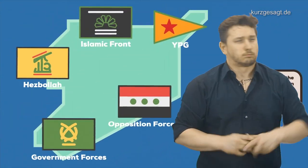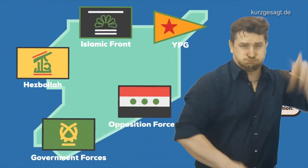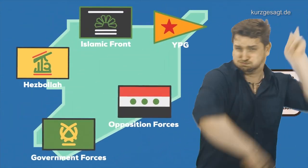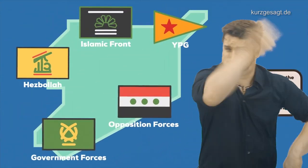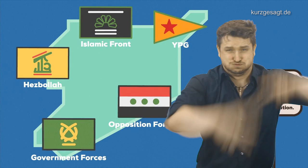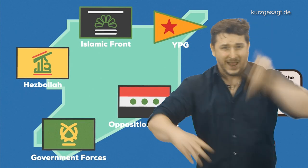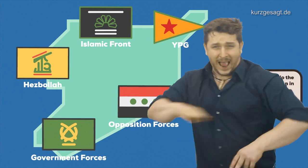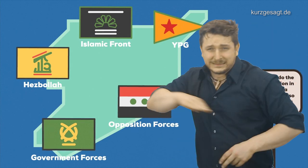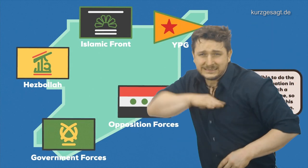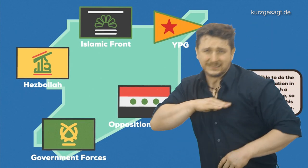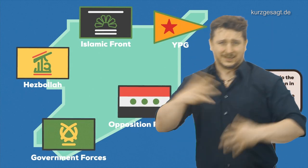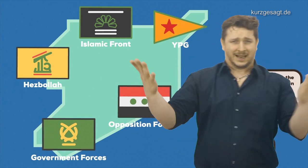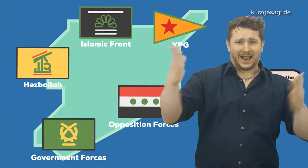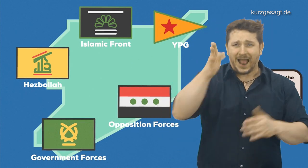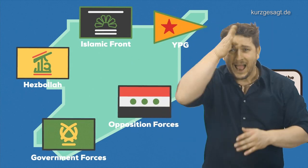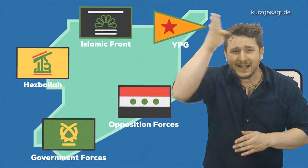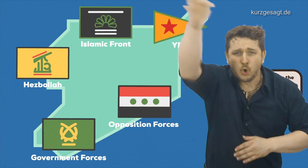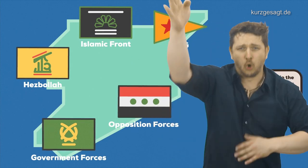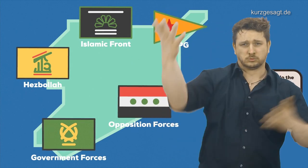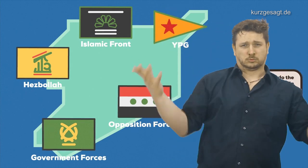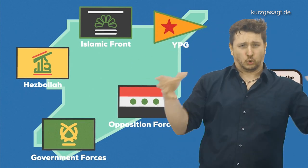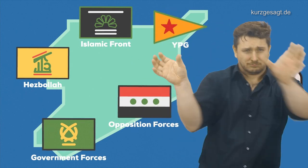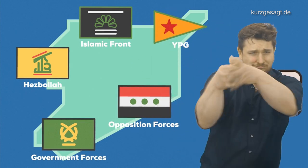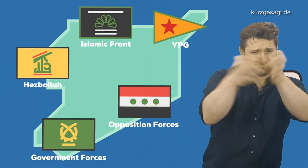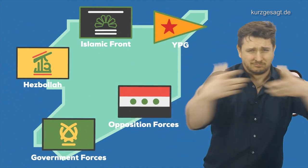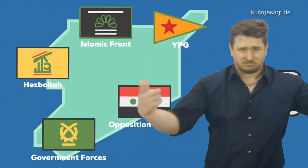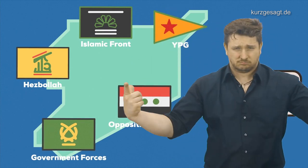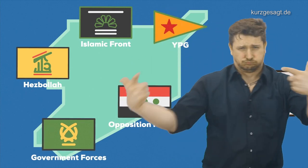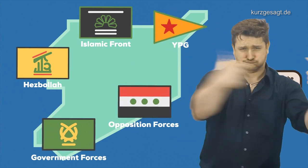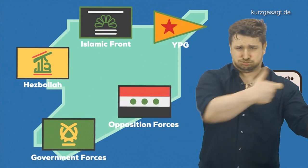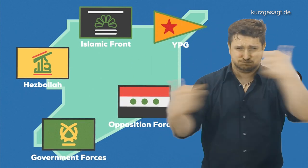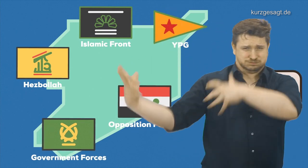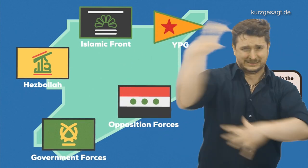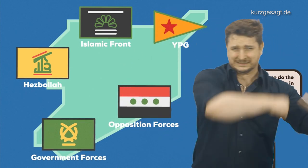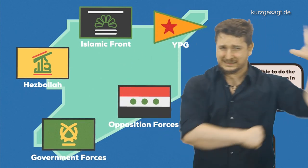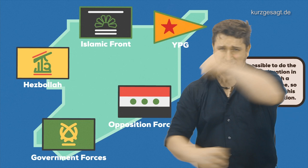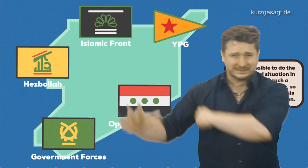Verschiedene Ethiken und religiöse Gruppen bekämpften einander.